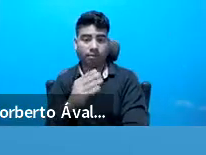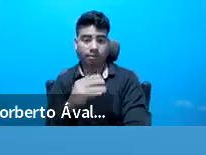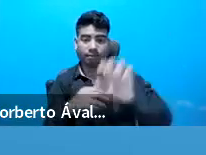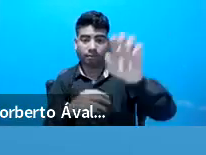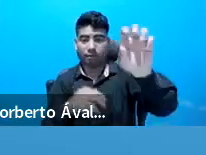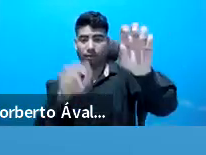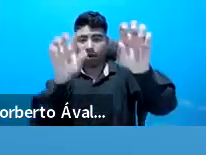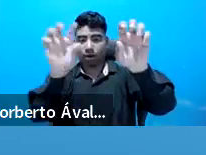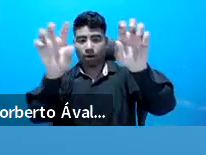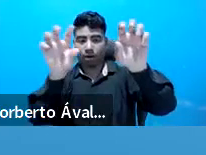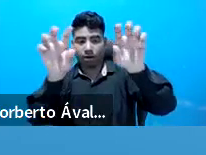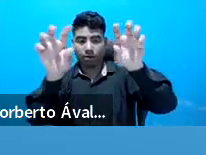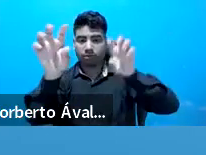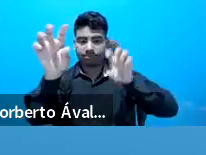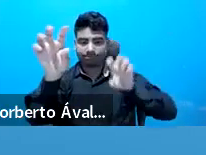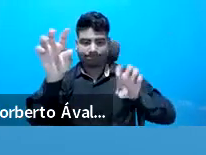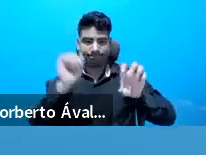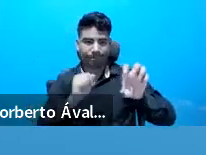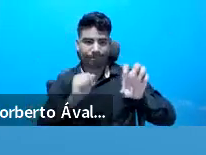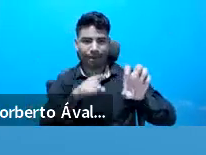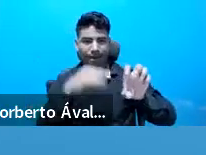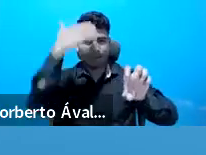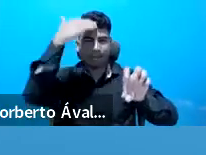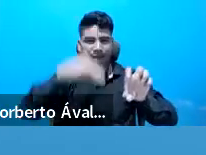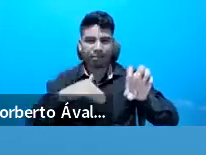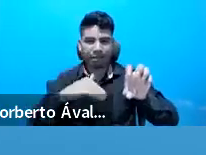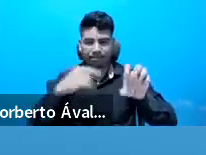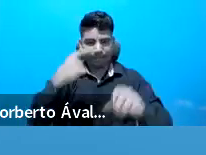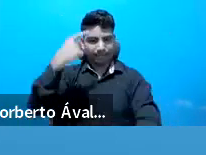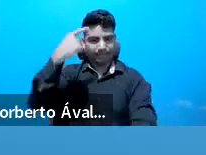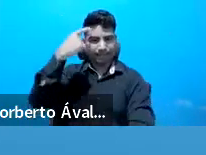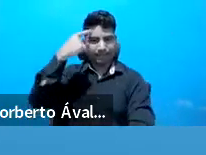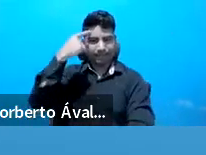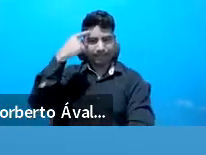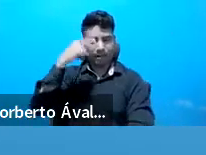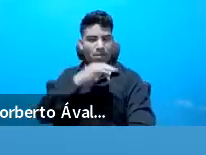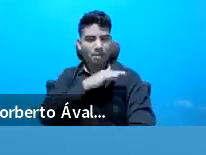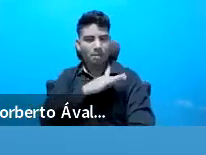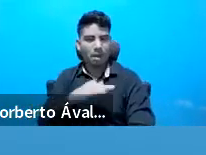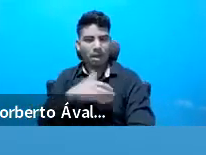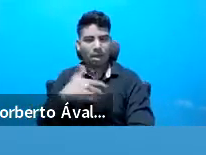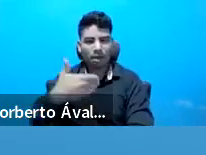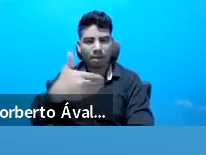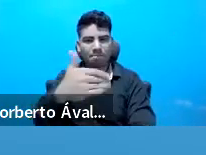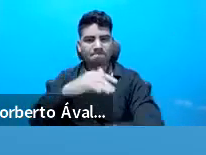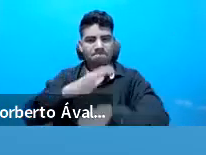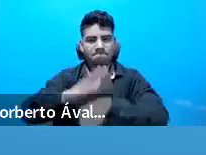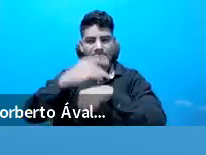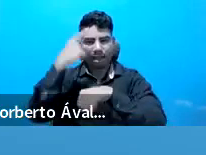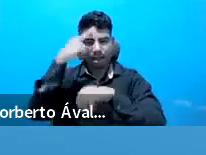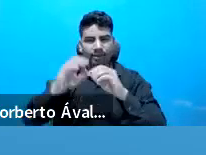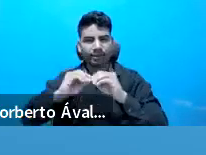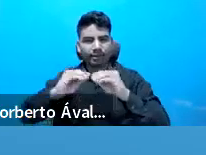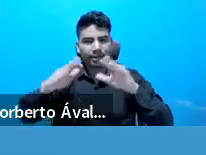Y entonces la entonces la tercera forma de su forma es una mente extendida que significa que nuestra mente ya se se va a ampliar a todos los